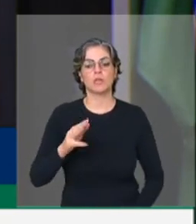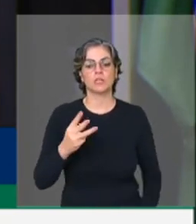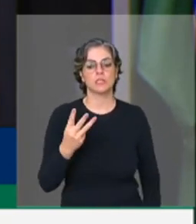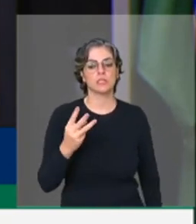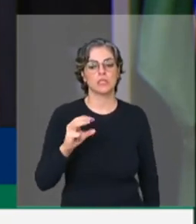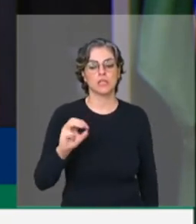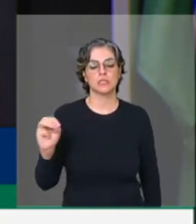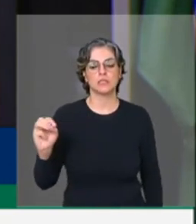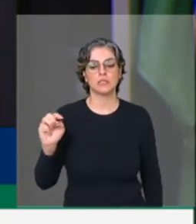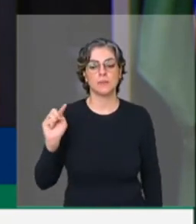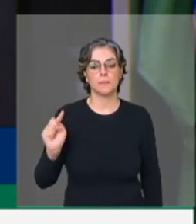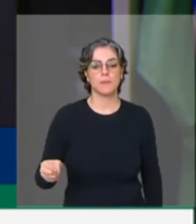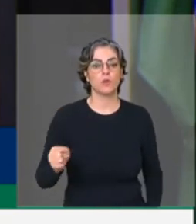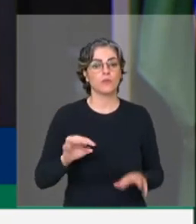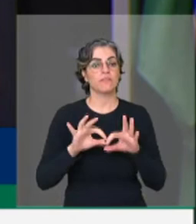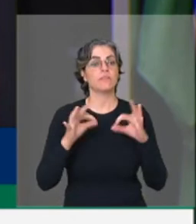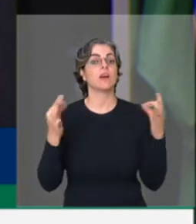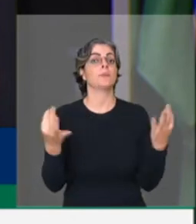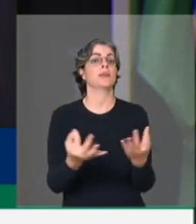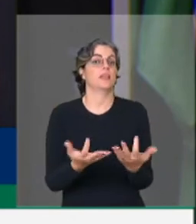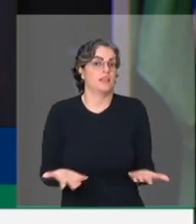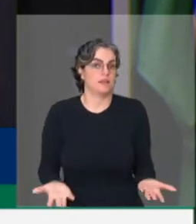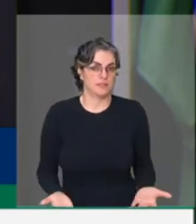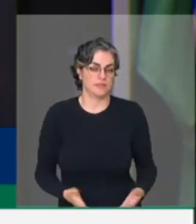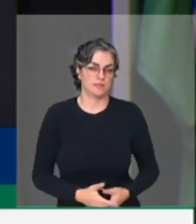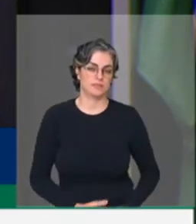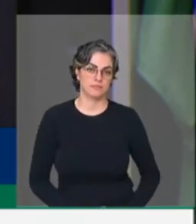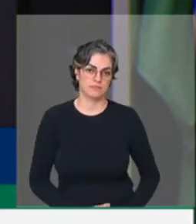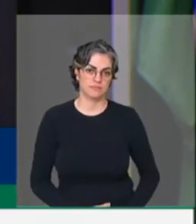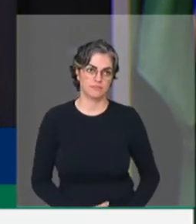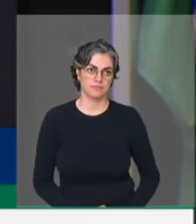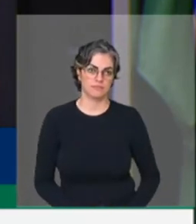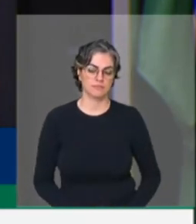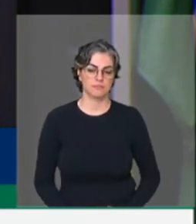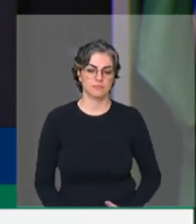ANNE LUTOU MAIS DE 300 MIL FAMÍLIAS BRASILEIRAS. ESSE PAÍS DO LADO DE FORA EXIGE